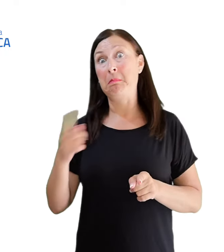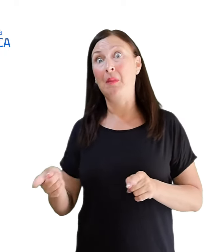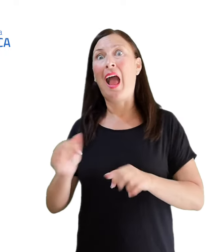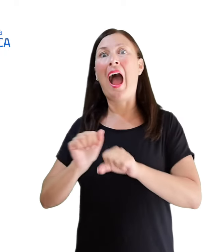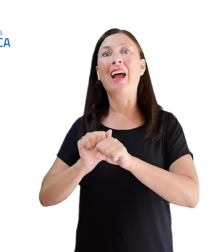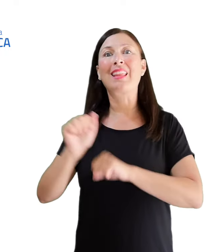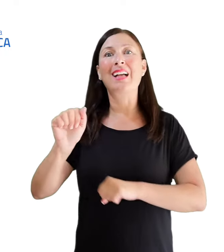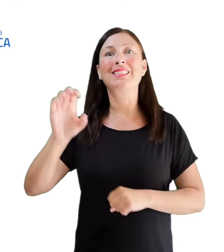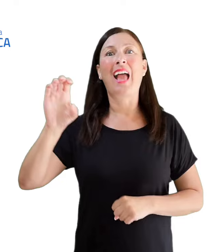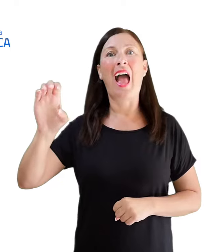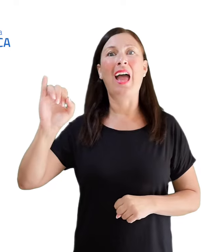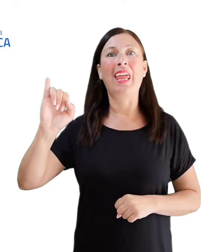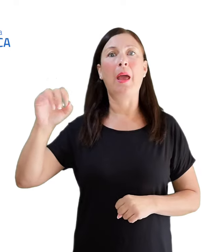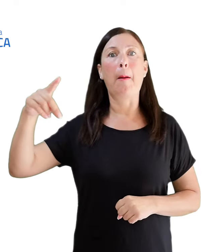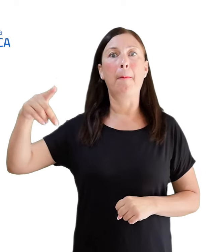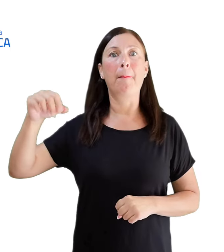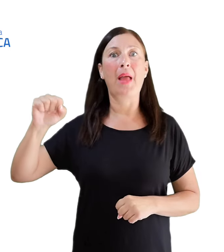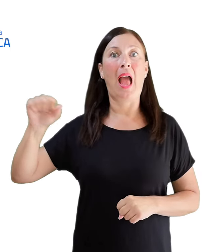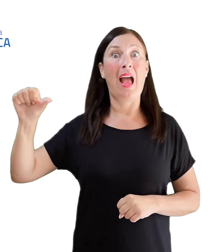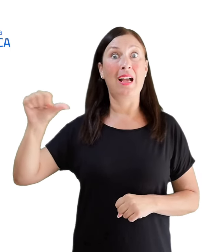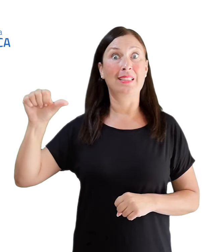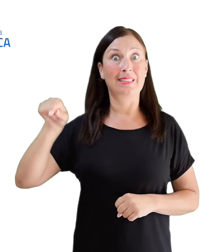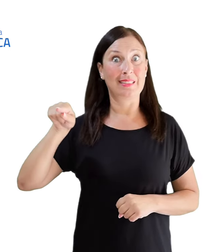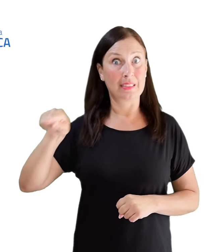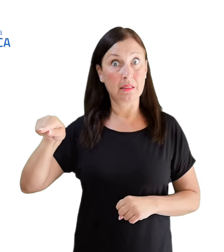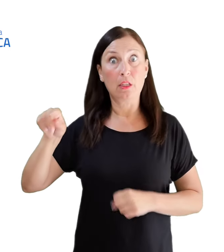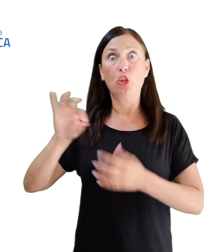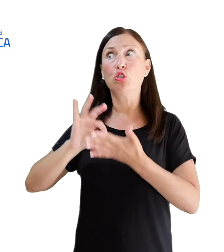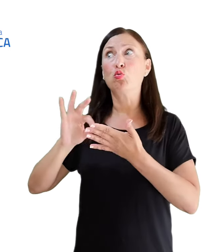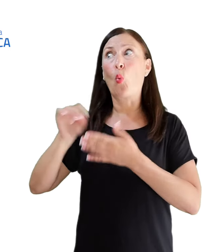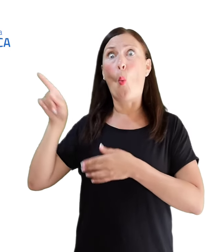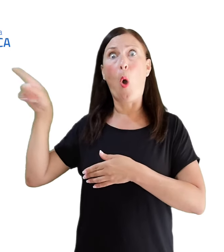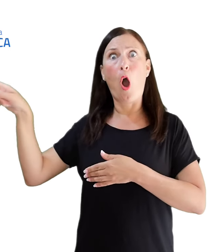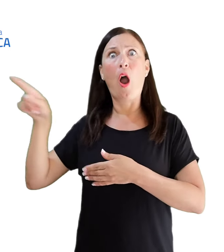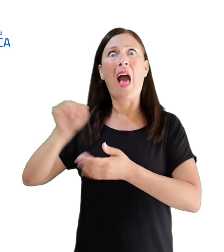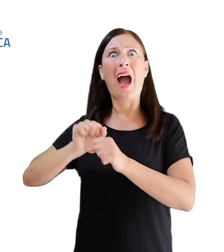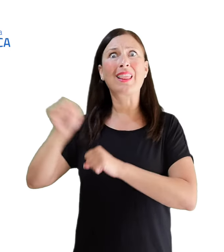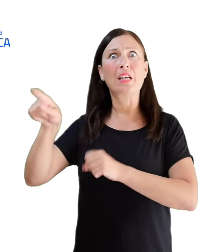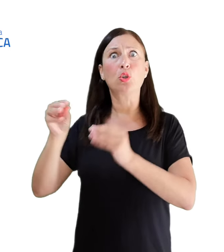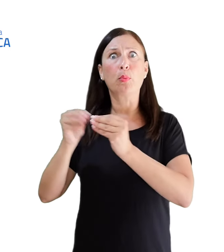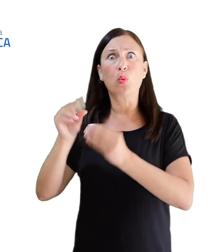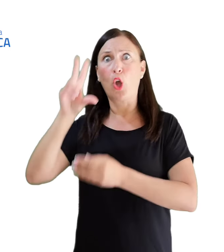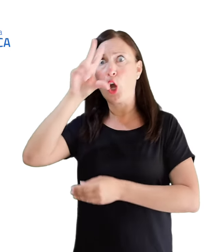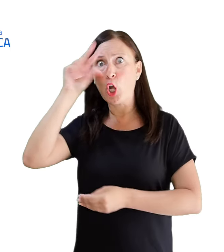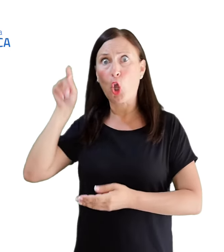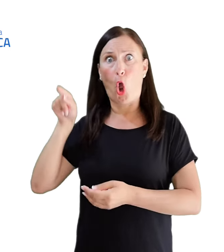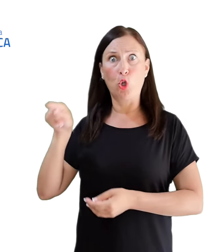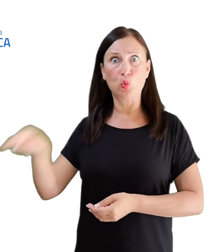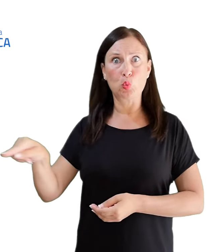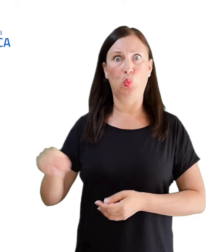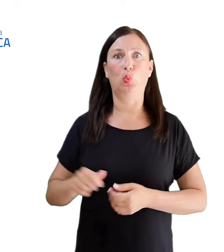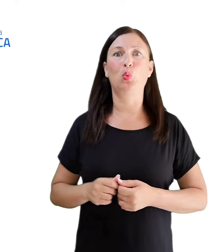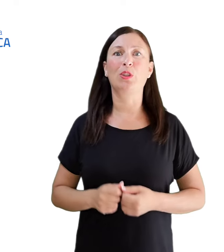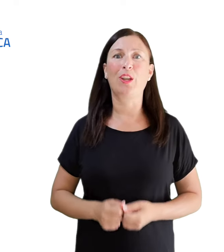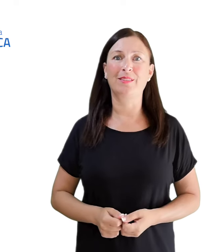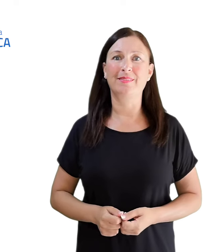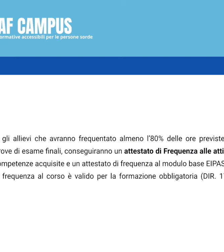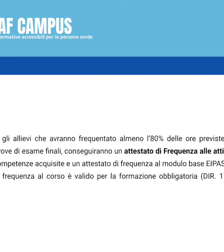l'attestato EIPASS "Navigare e comunicare in rete"